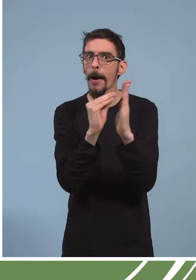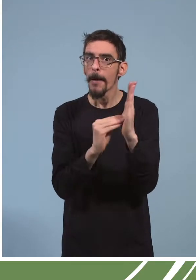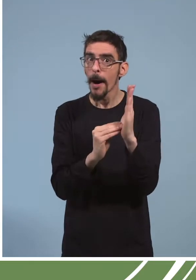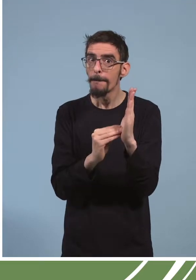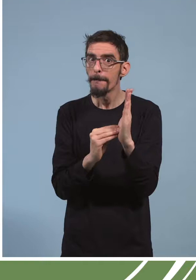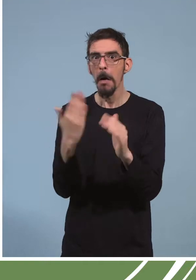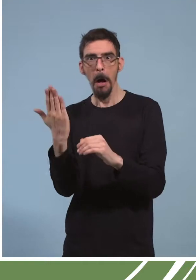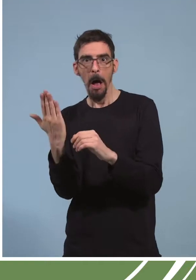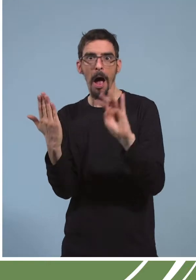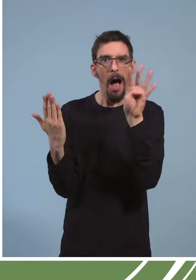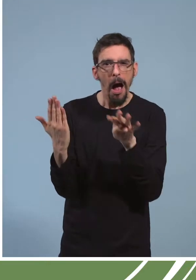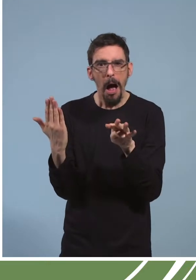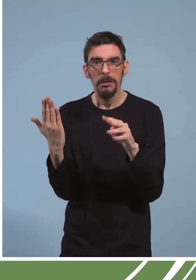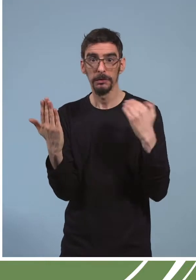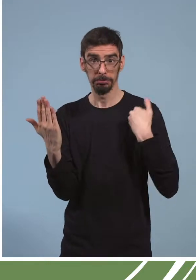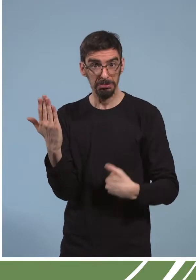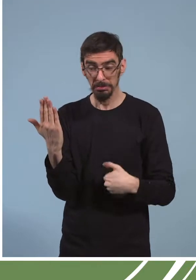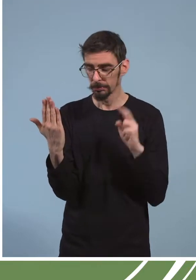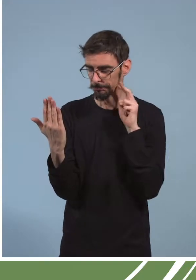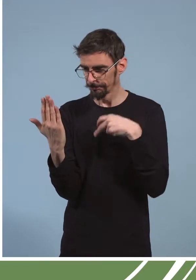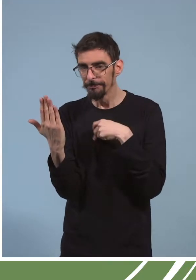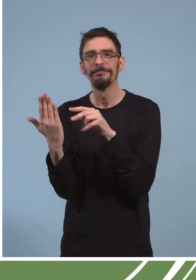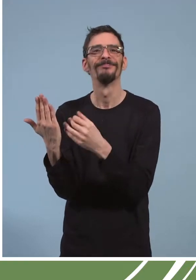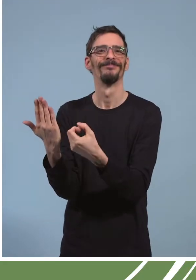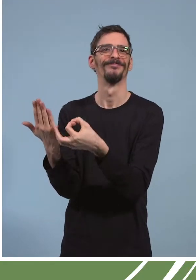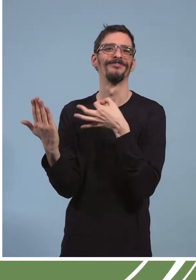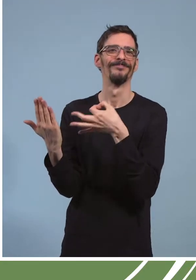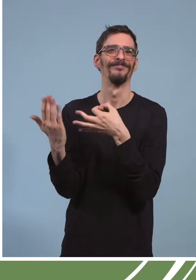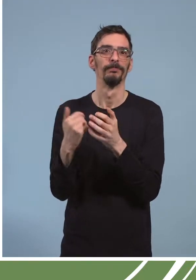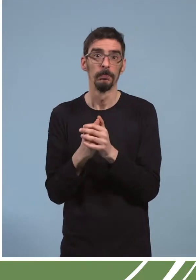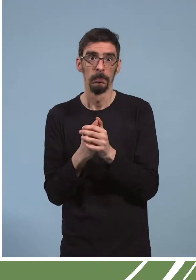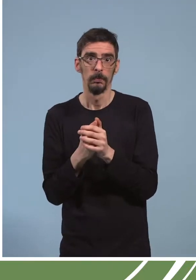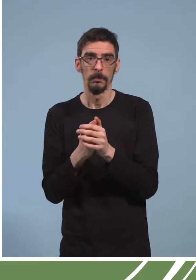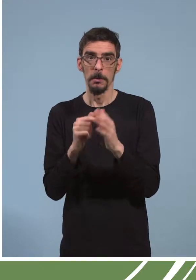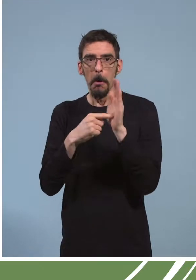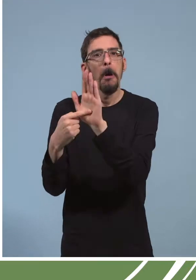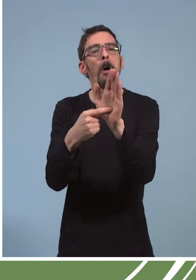Umschläge mit Codewörtern und ausgedruckte Selbstreflexionsbögen. Inklusions-Tipp: